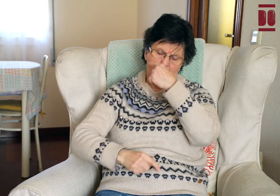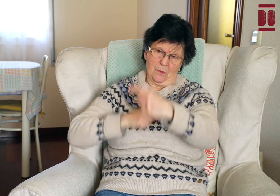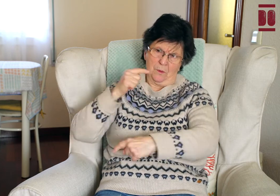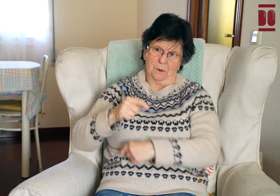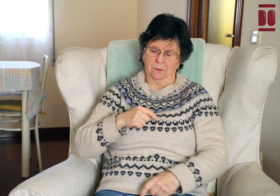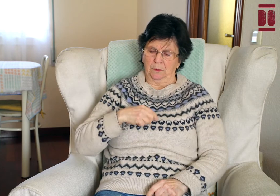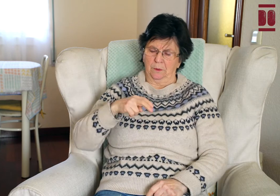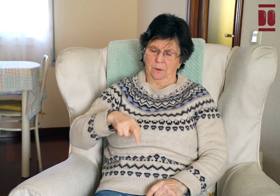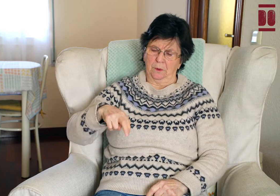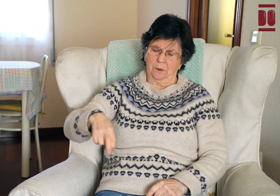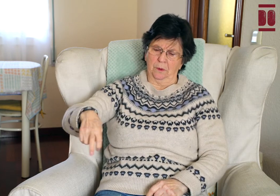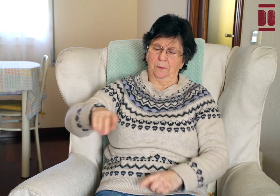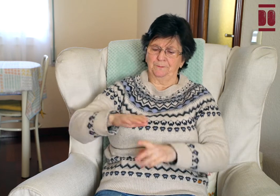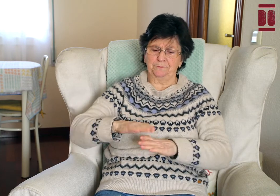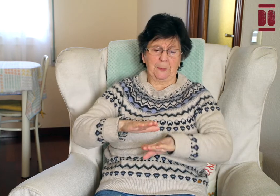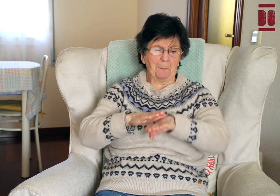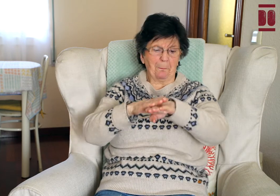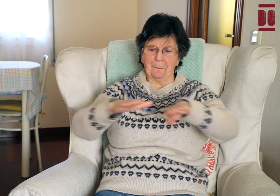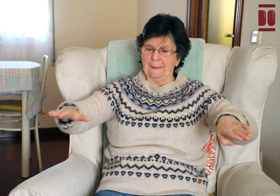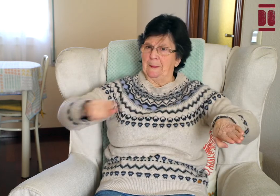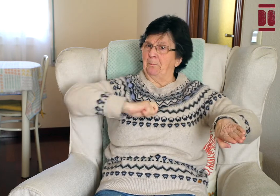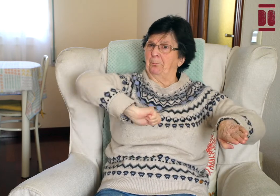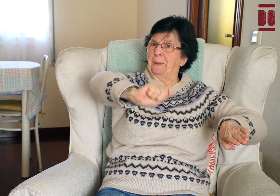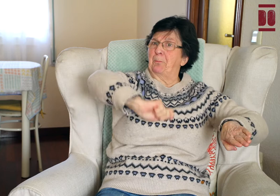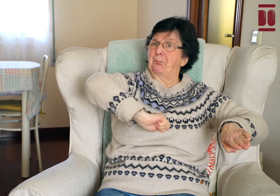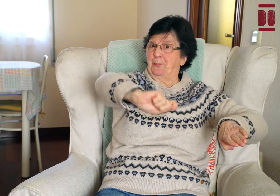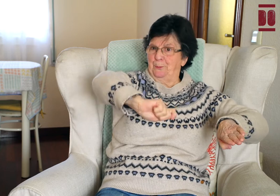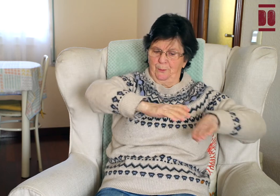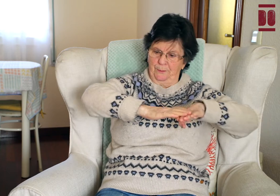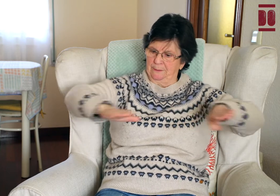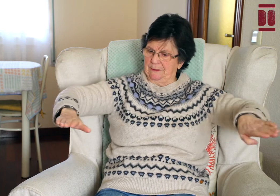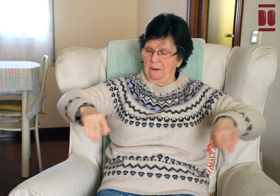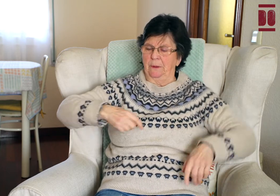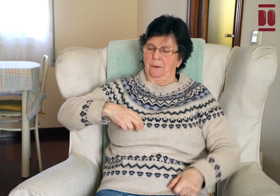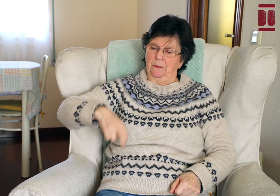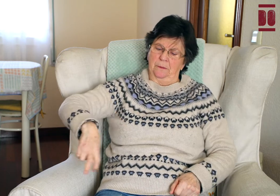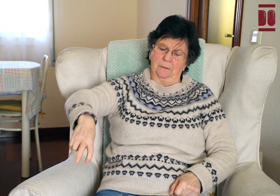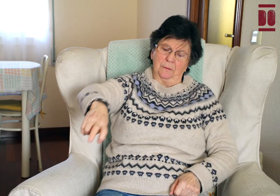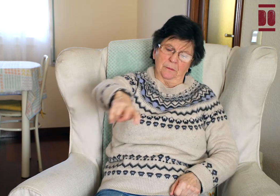Me dejaban sin recreo, ¡ojo! Así a diario. Me obligaban a dar vueltas a una mesa de ping-pong